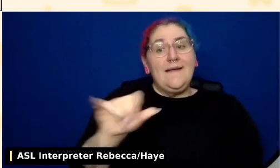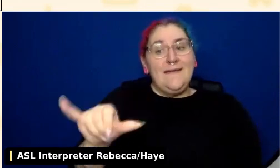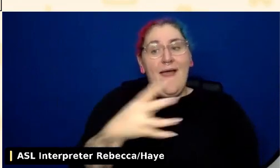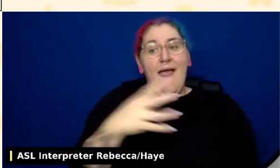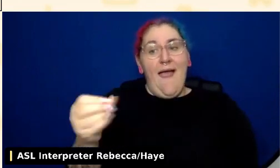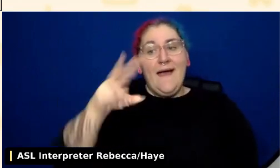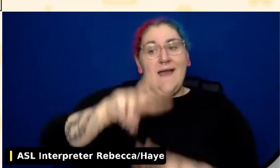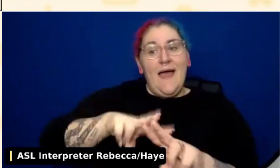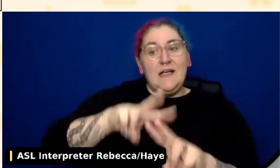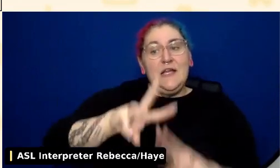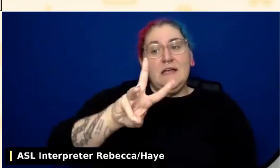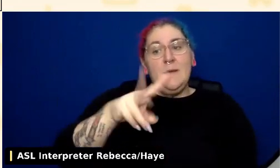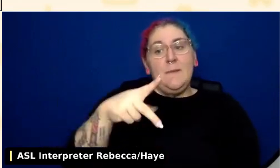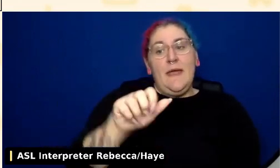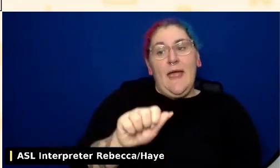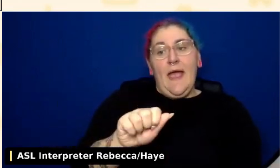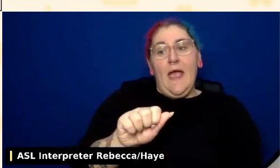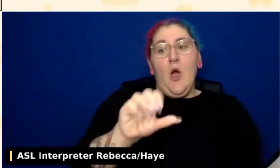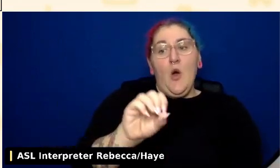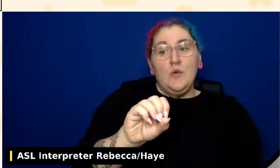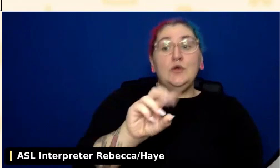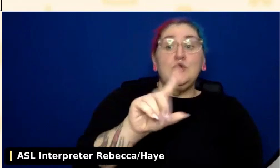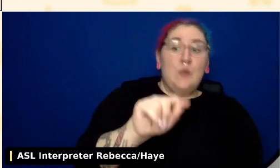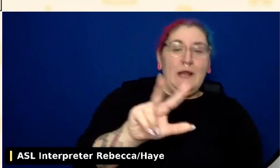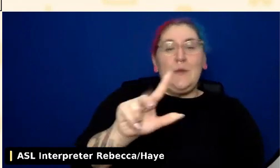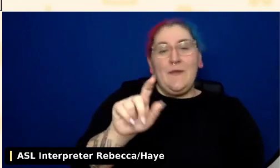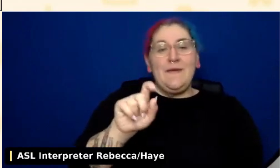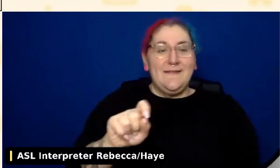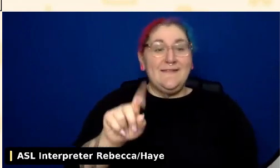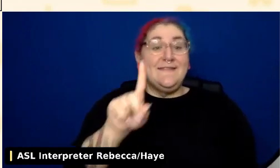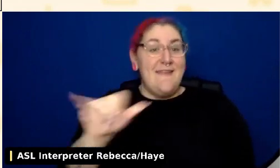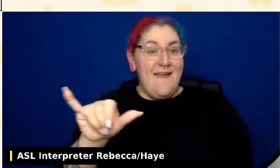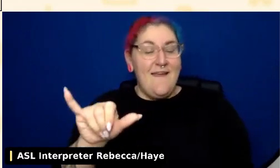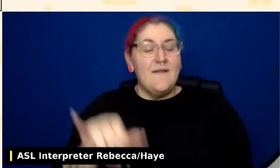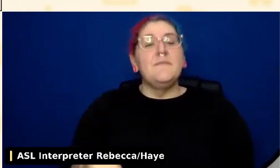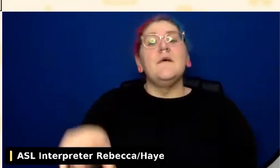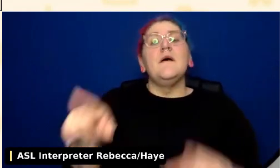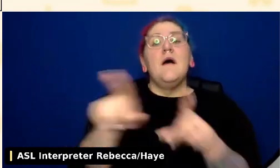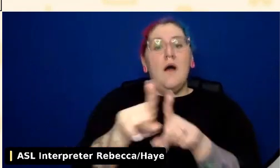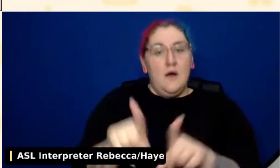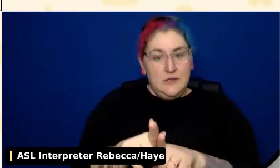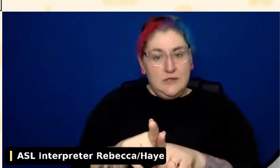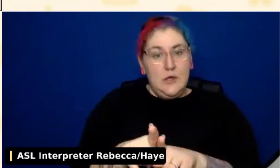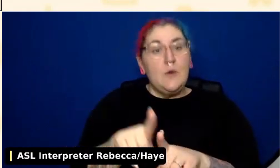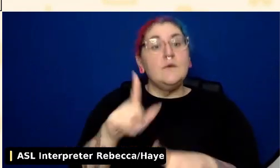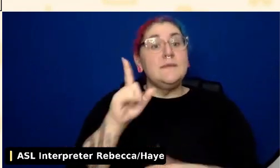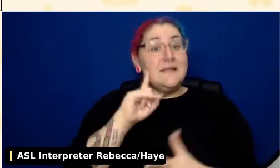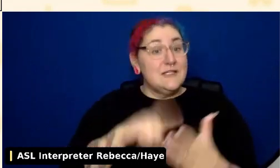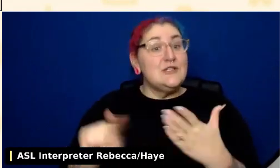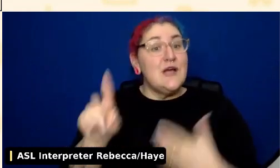También te agradeceríamos que visitaras 2023.wpaccessibility.dayfeedback